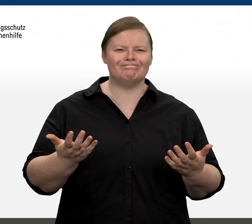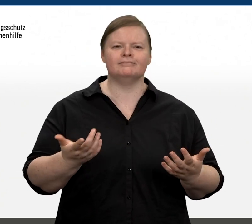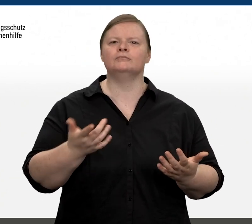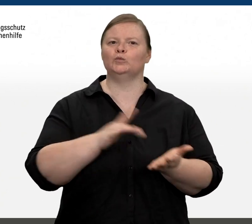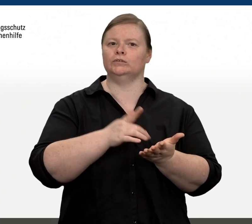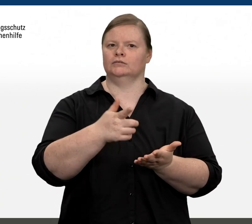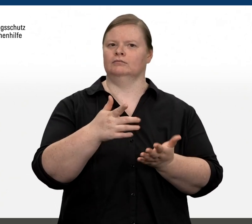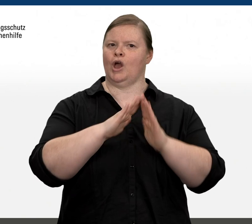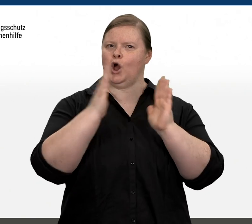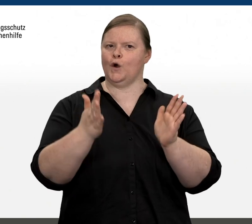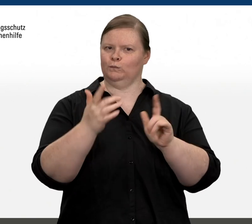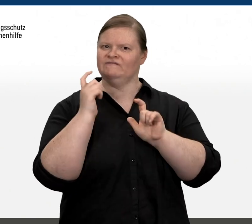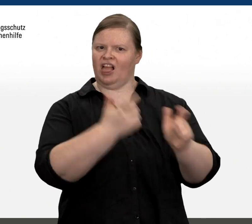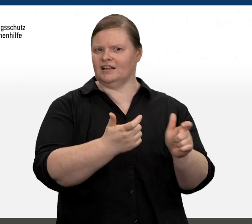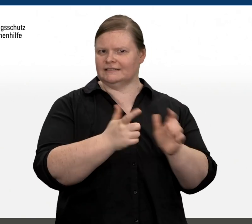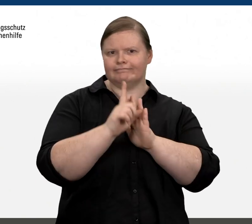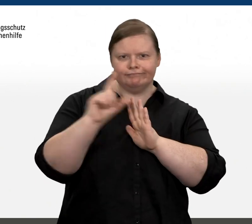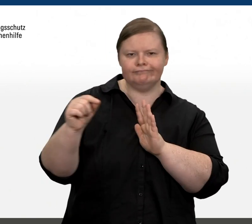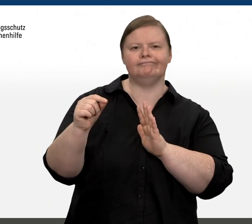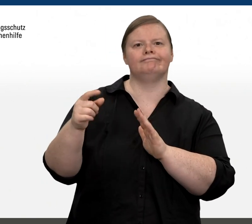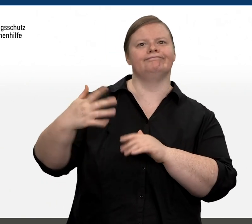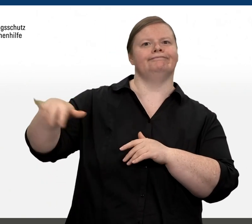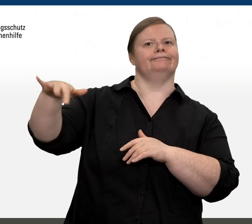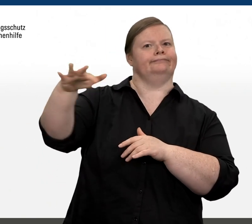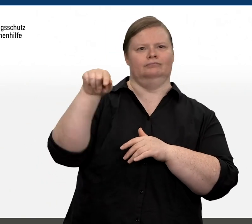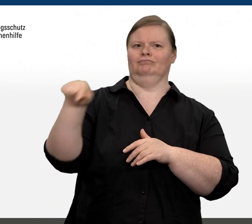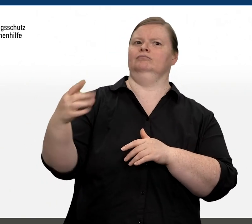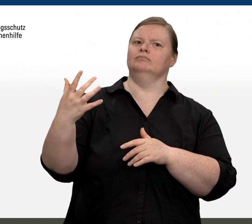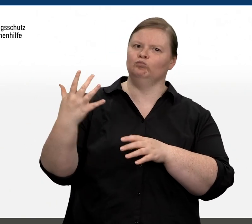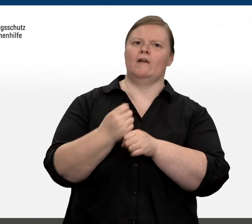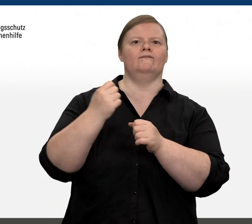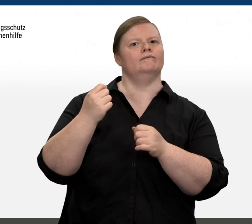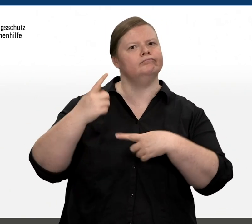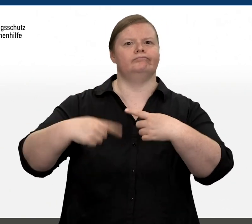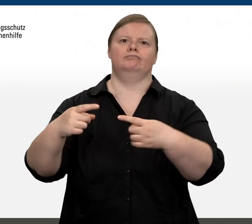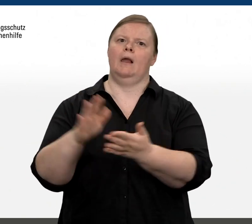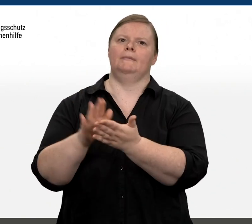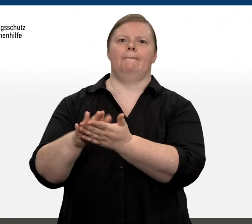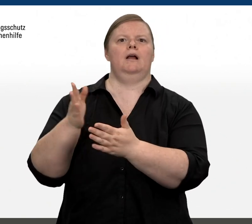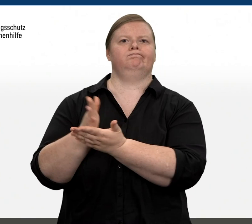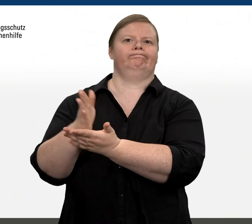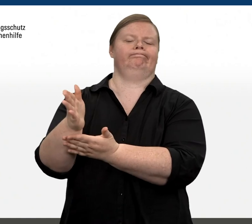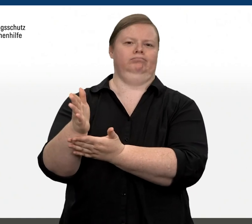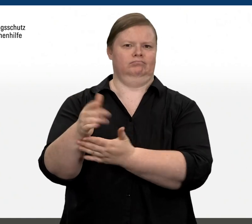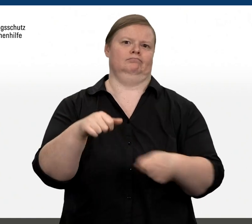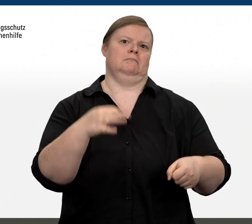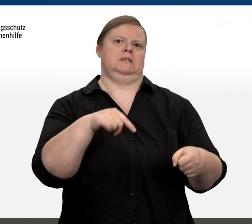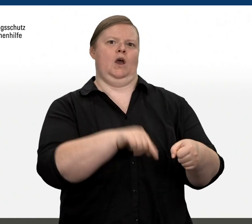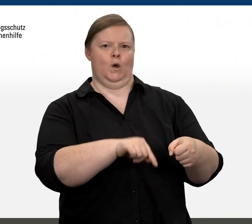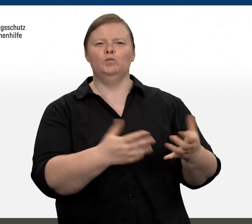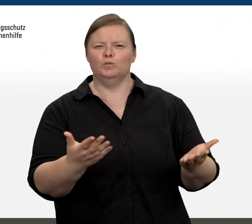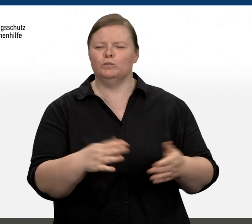die ersten Tage außer Haus zurecht zu kommen.